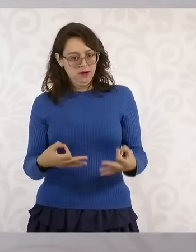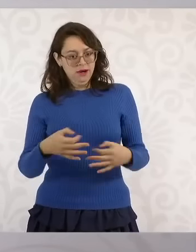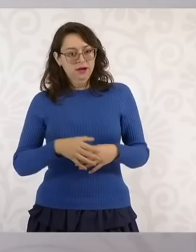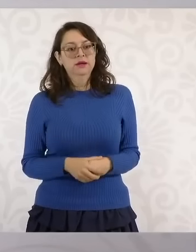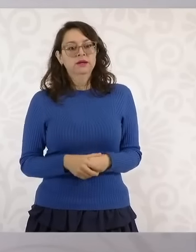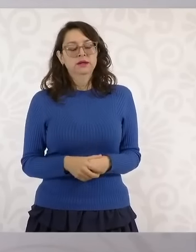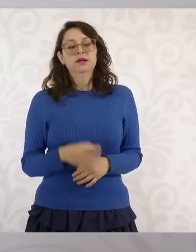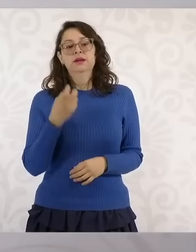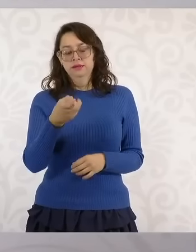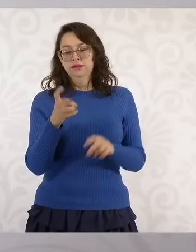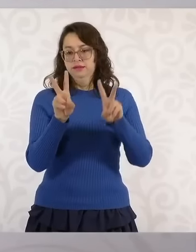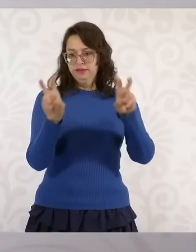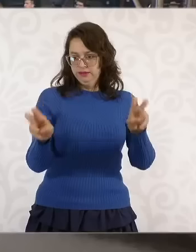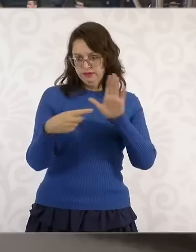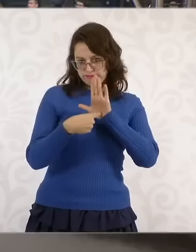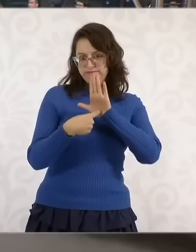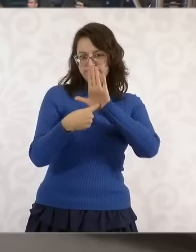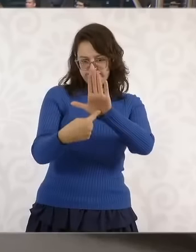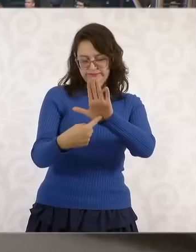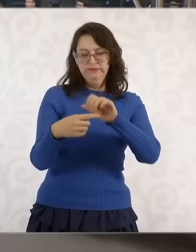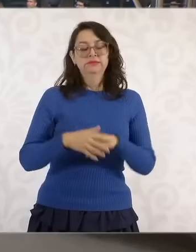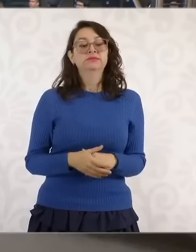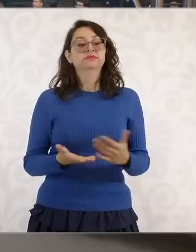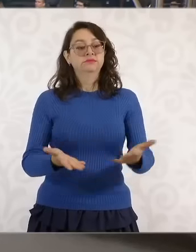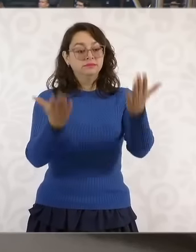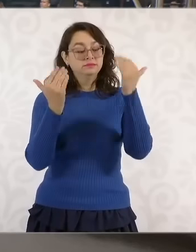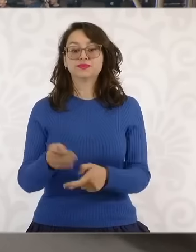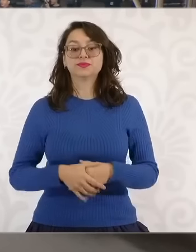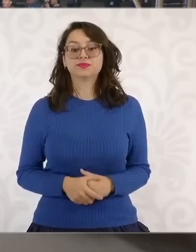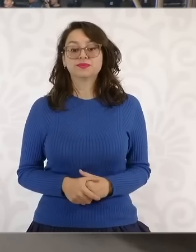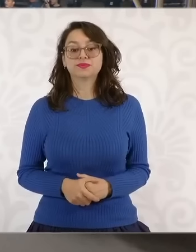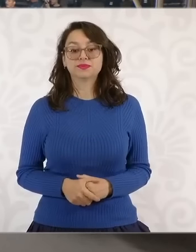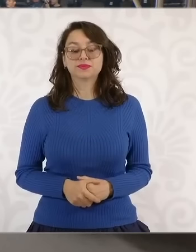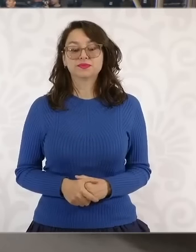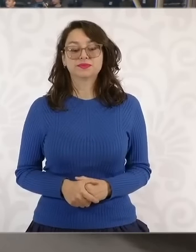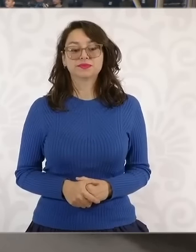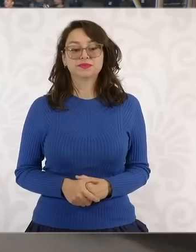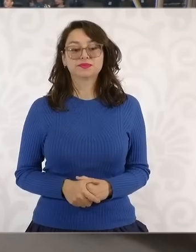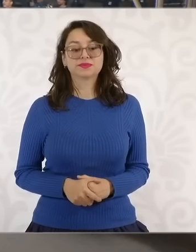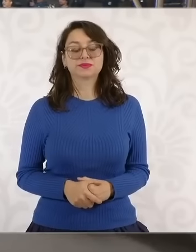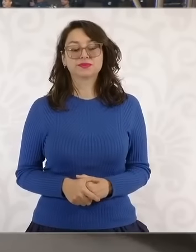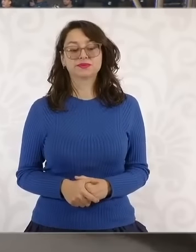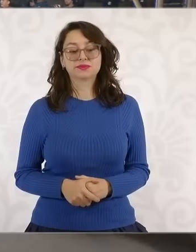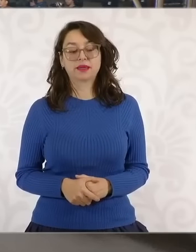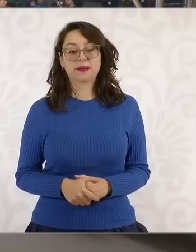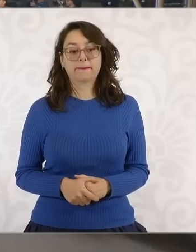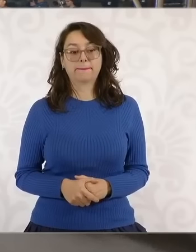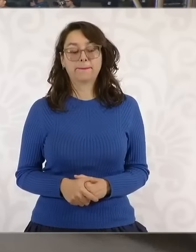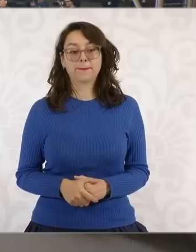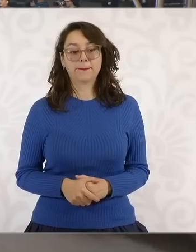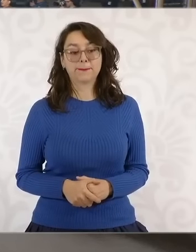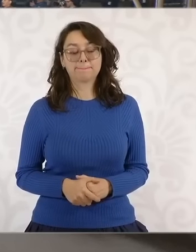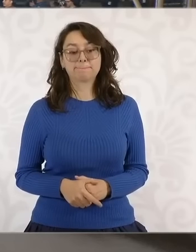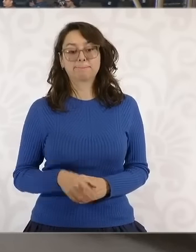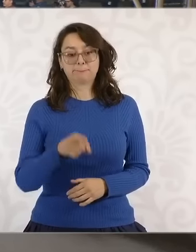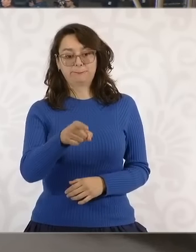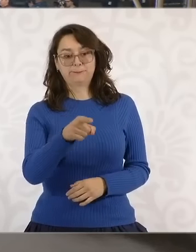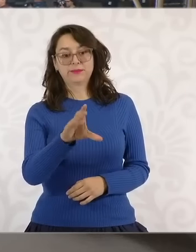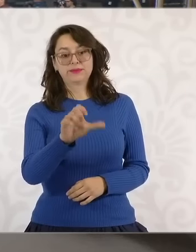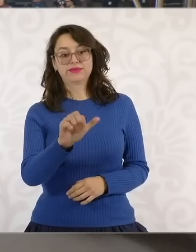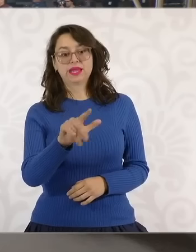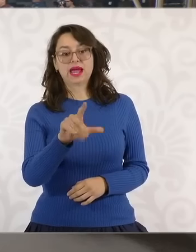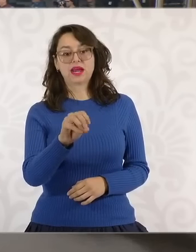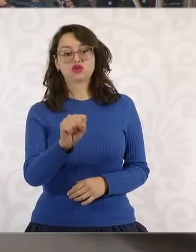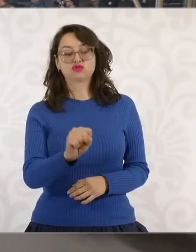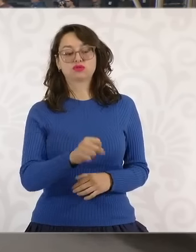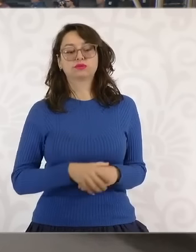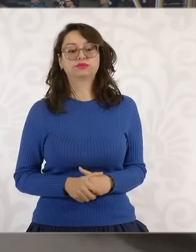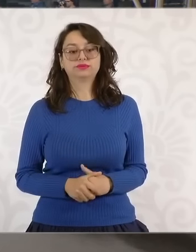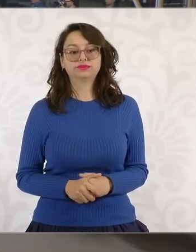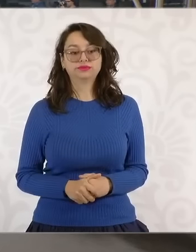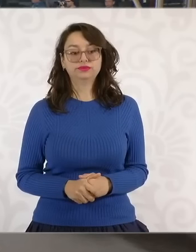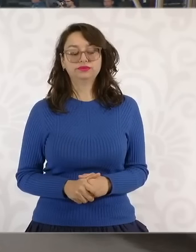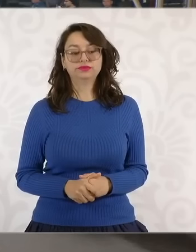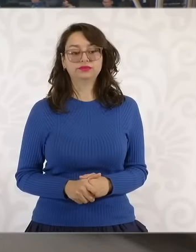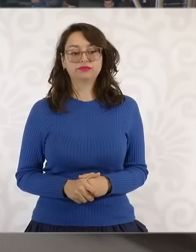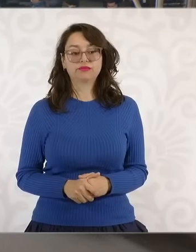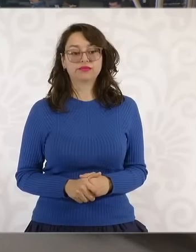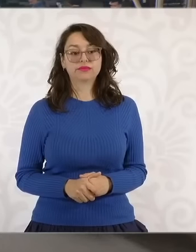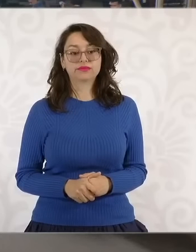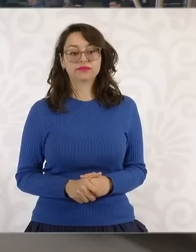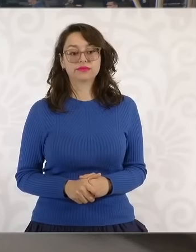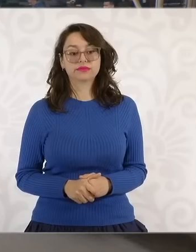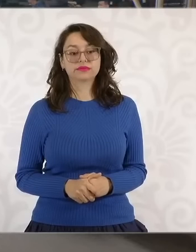tema que queríamos informar y ahora vamos del tema. A ver, vamos a ver Carlos, por acá que